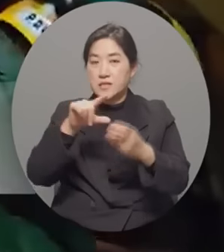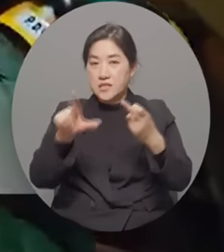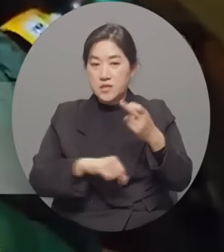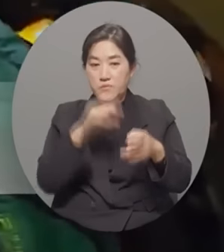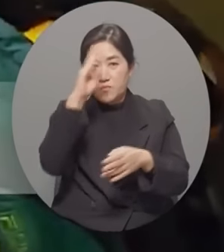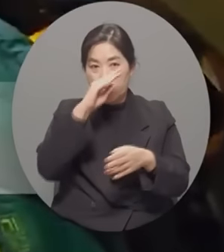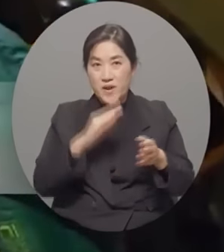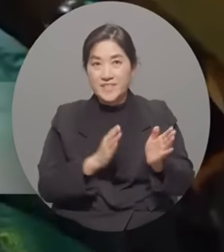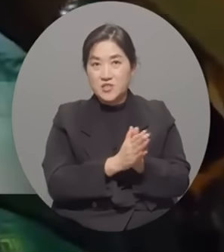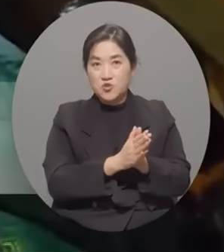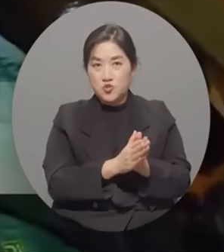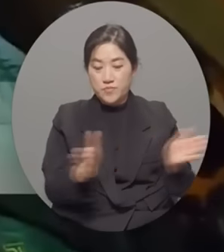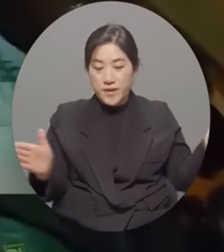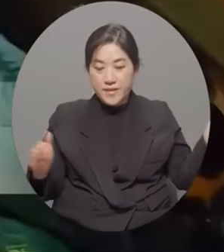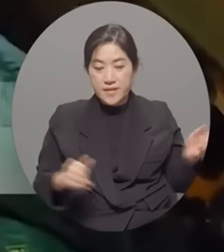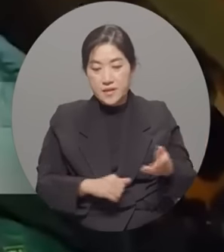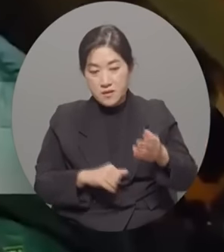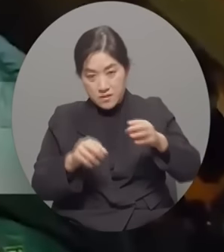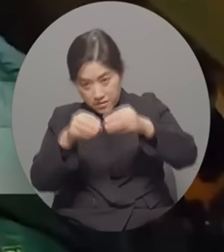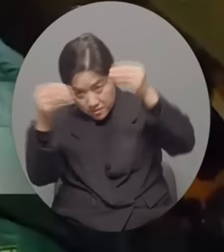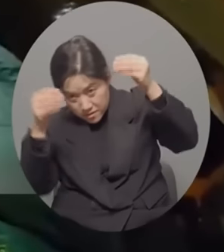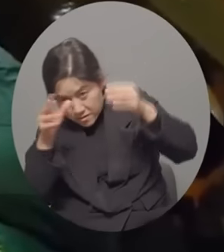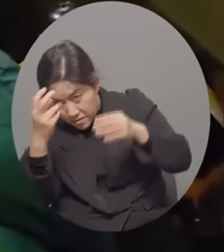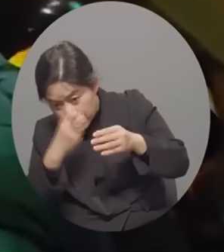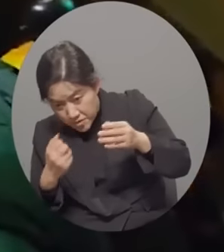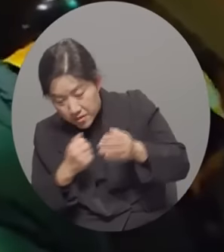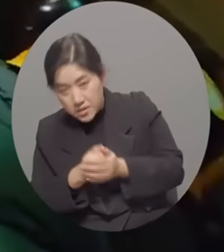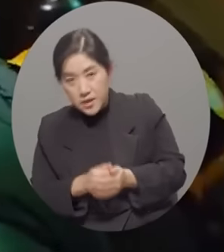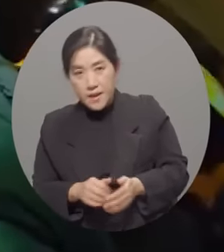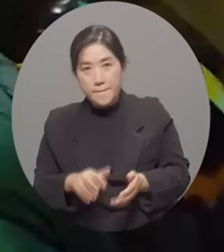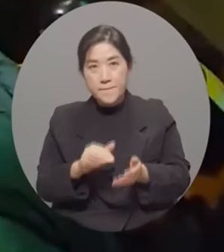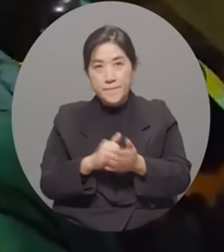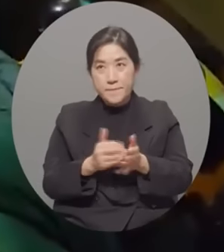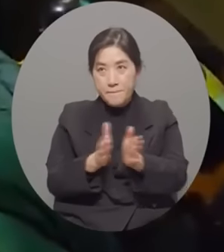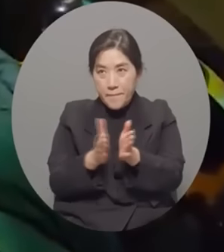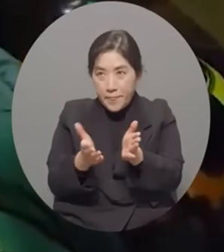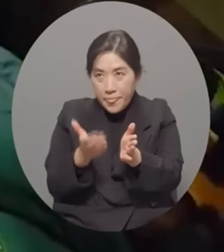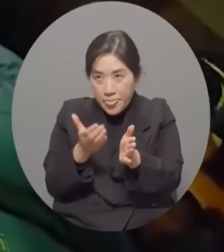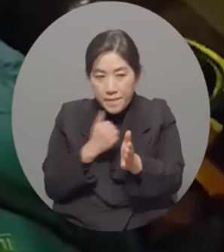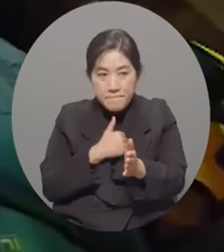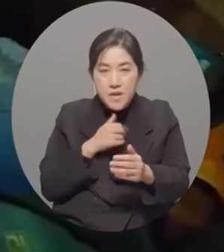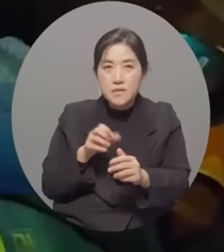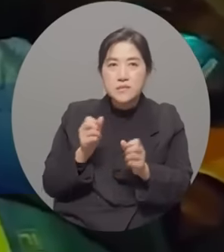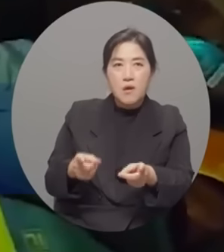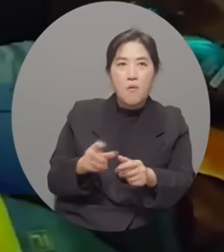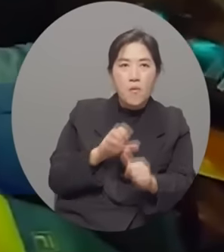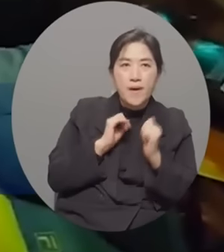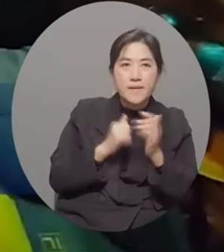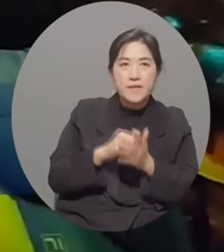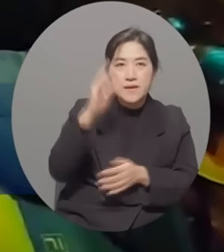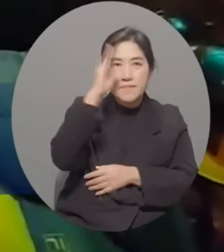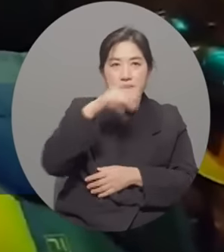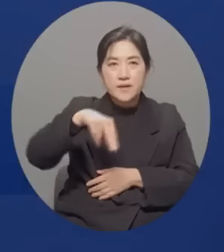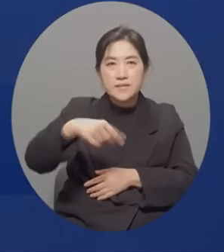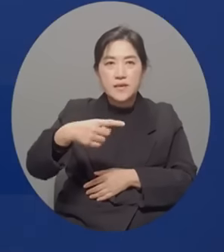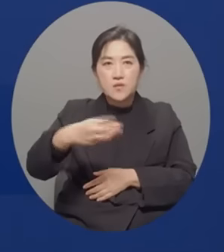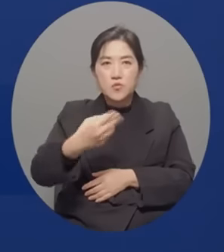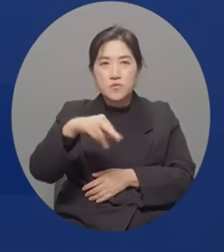지난해 12월, 브라질에서 출발한 이 배도 거름망 검사를 했지만 마약 조직은 출발